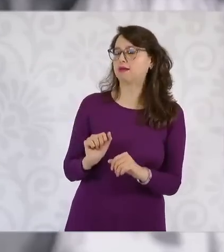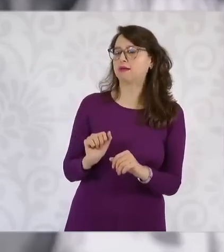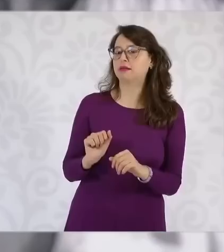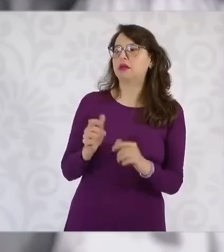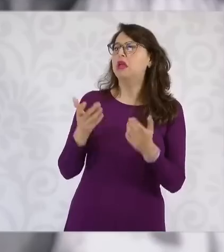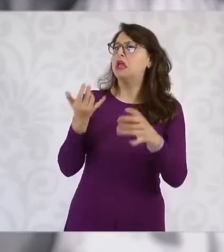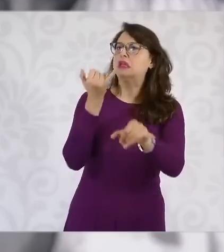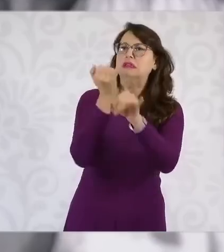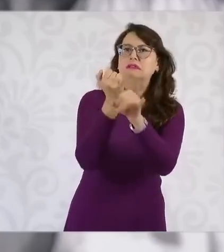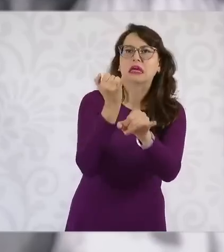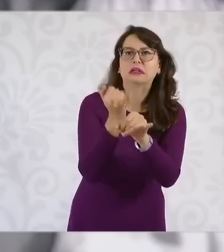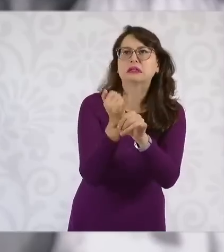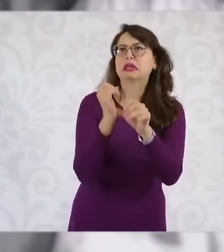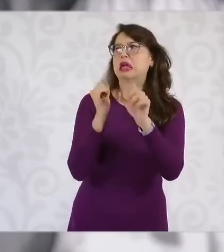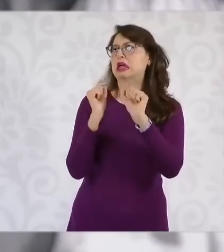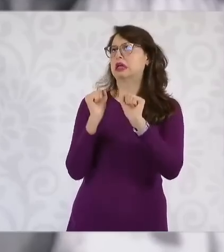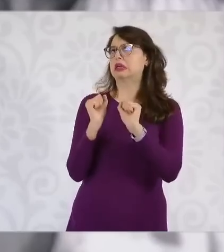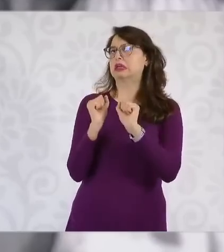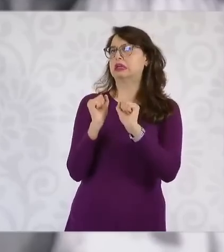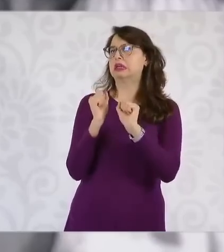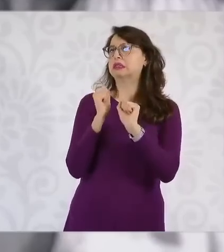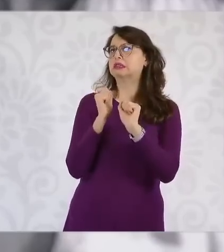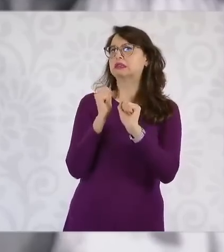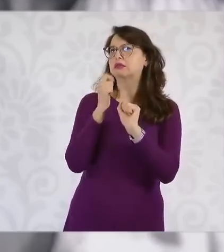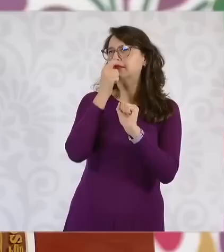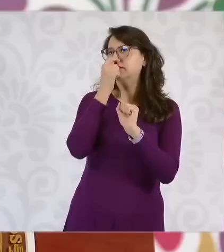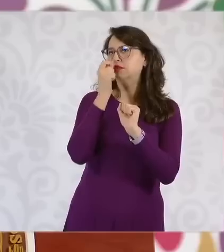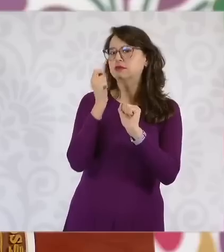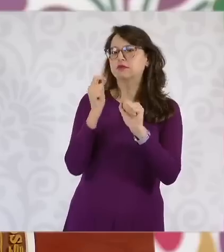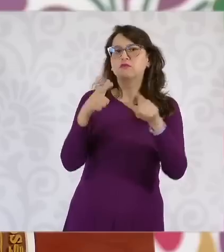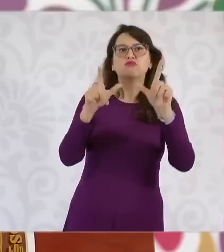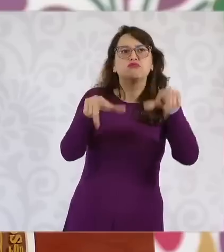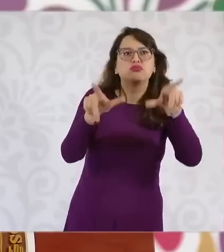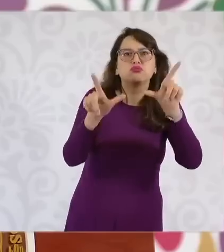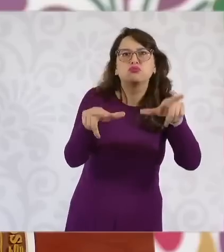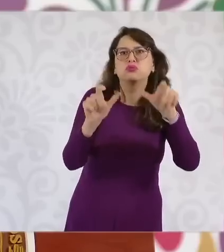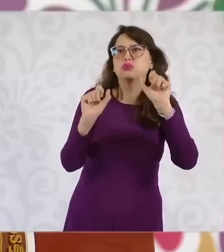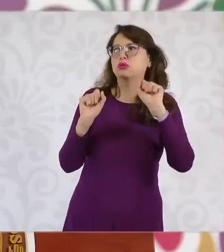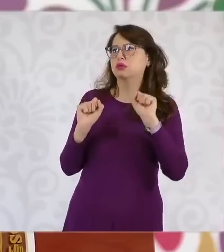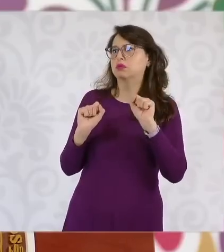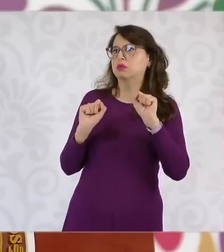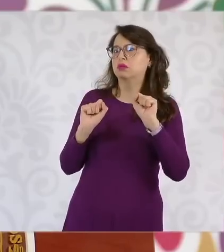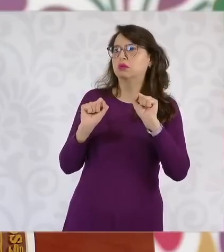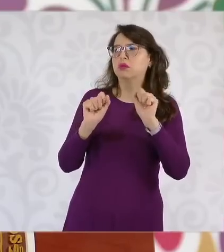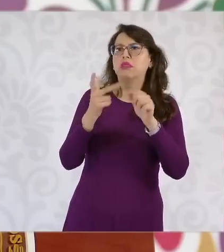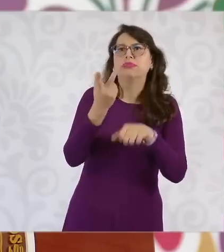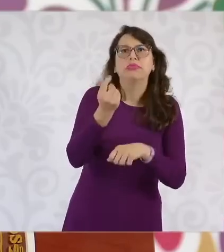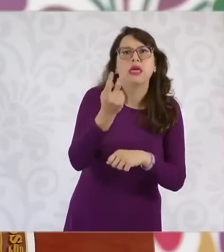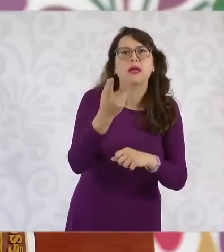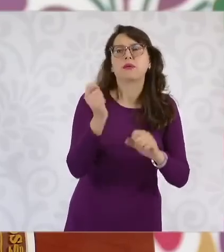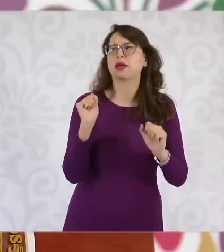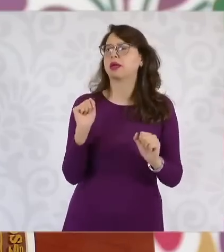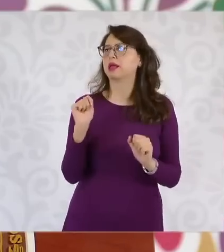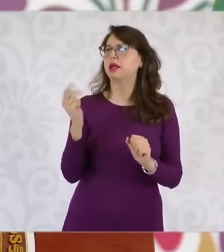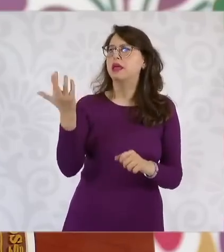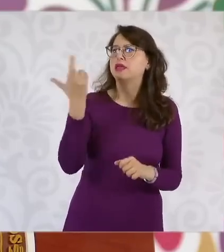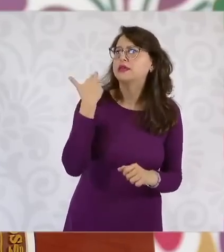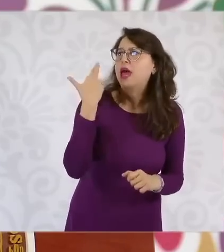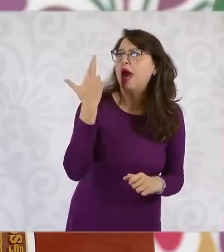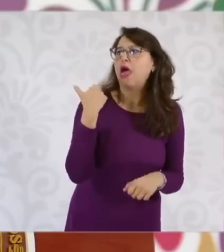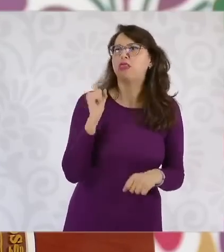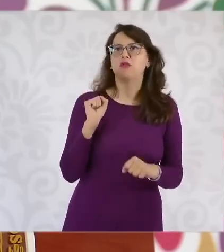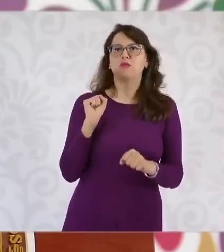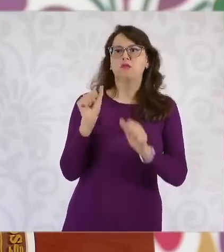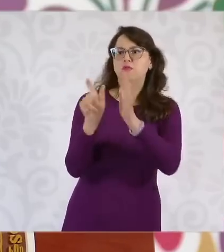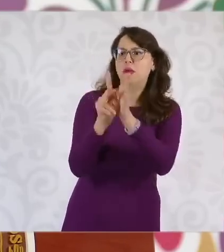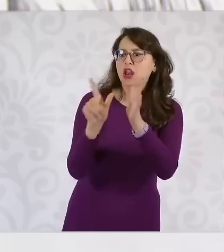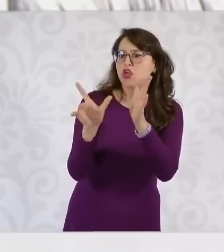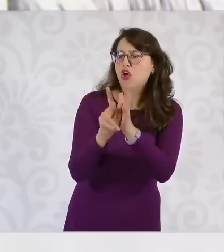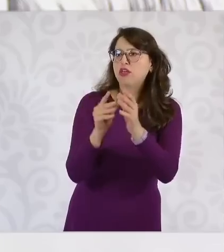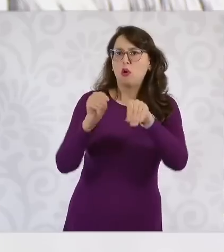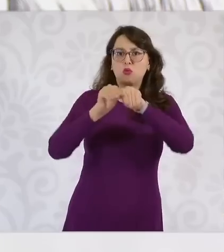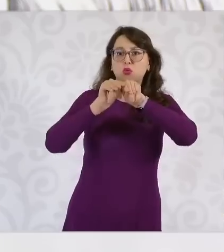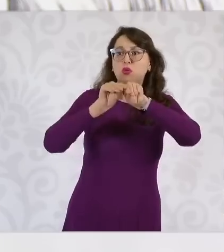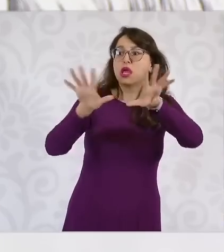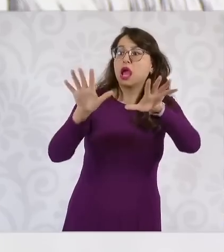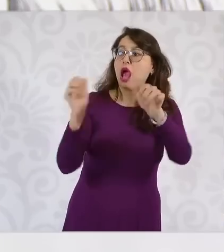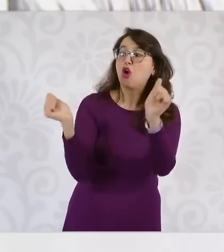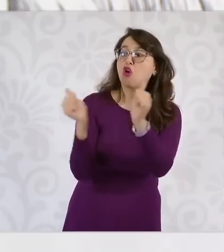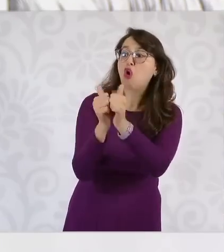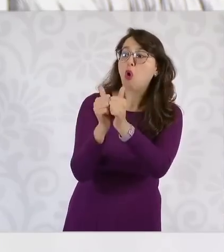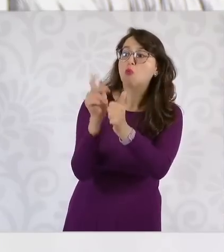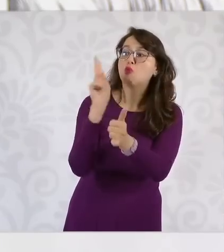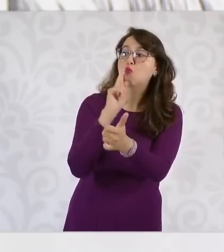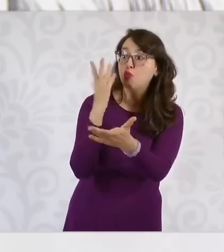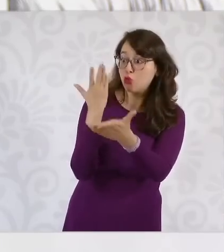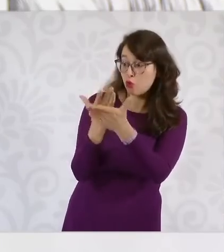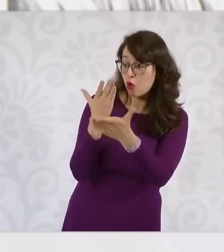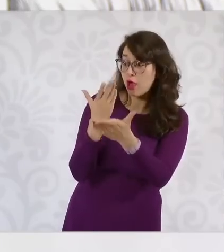social sea en un medio comercial con su sustento estás de acuerdo Así es porque los reporteros